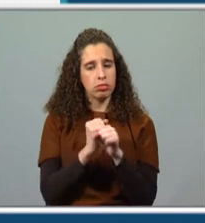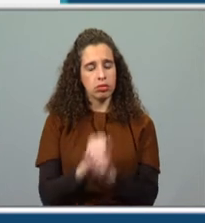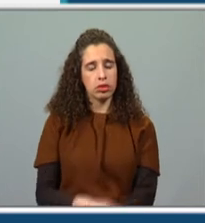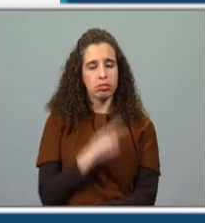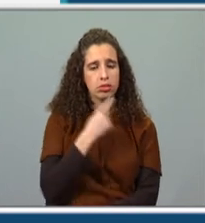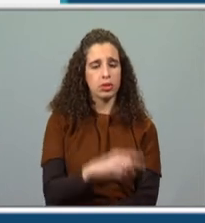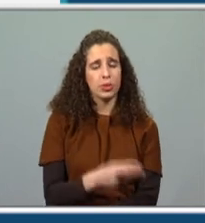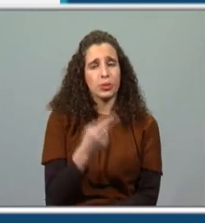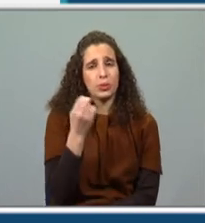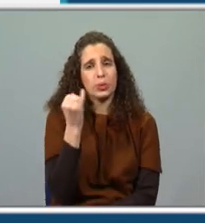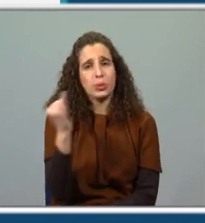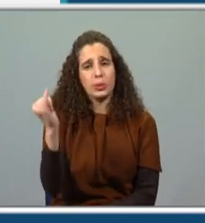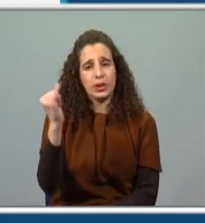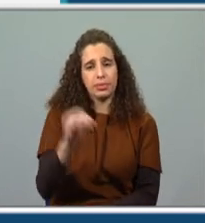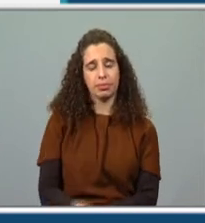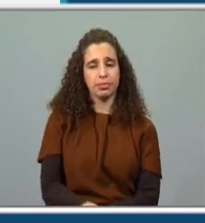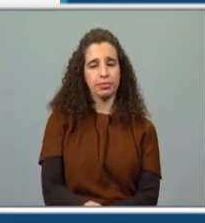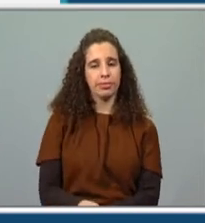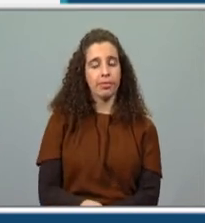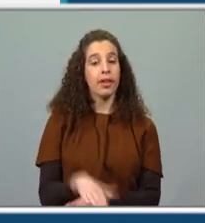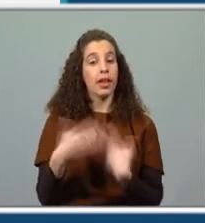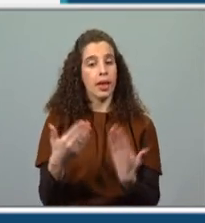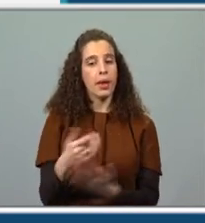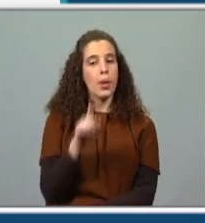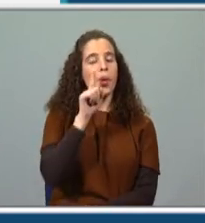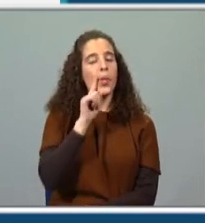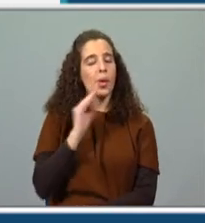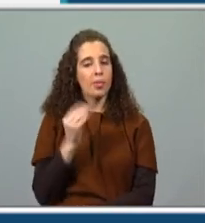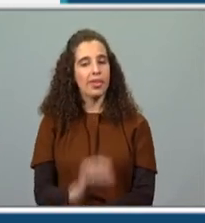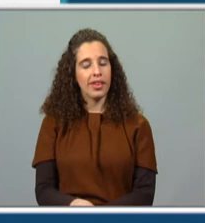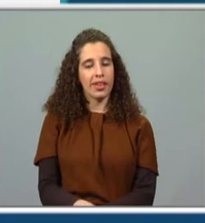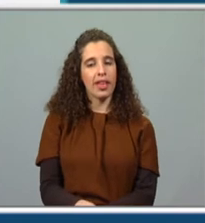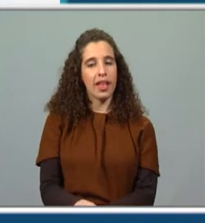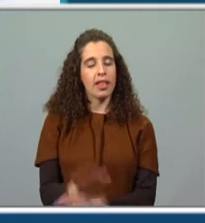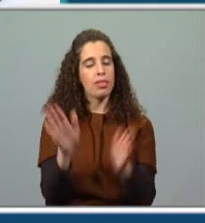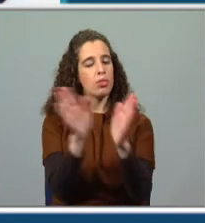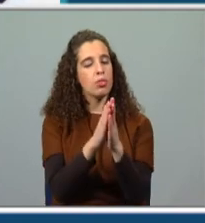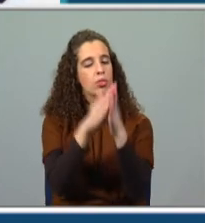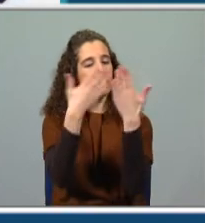diz ui temos uma menina que está a ler uma 說哇我們有一個女孩正在讀一本